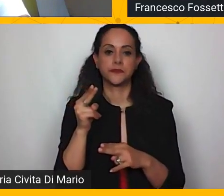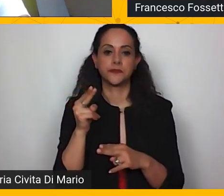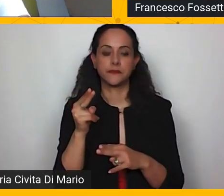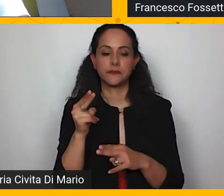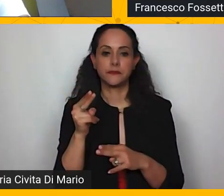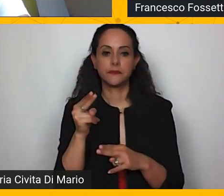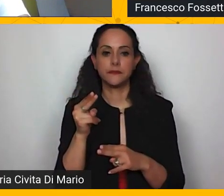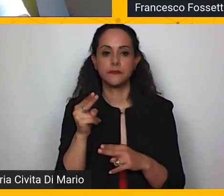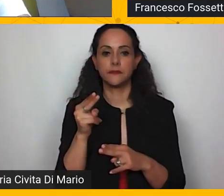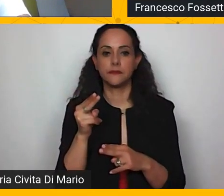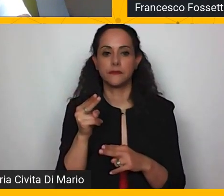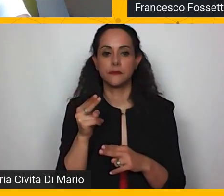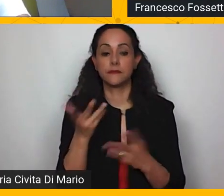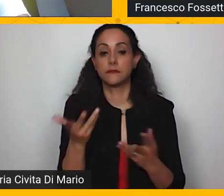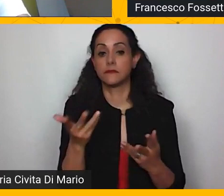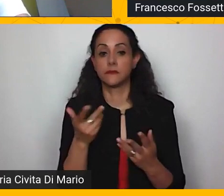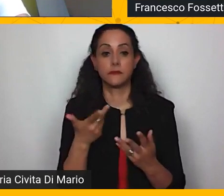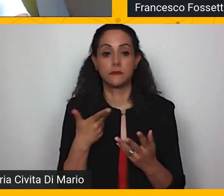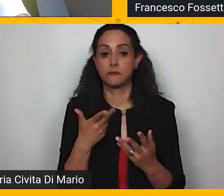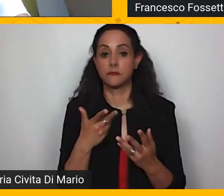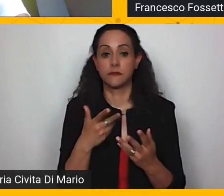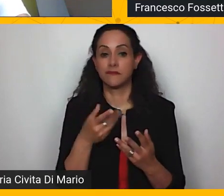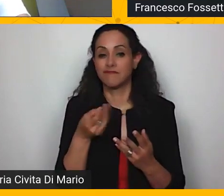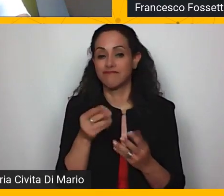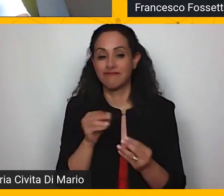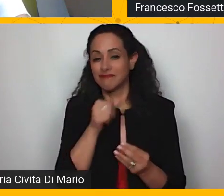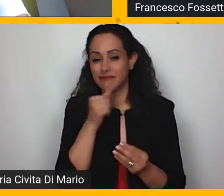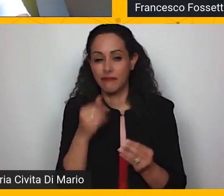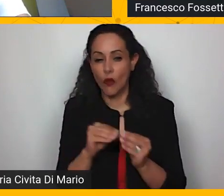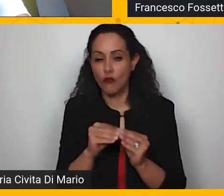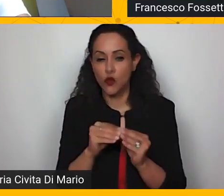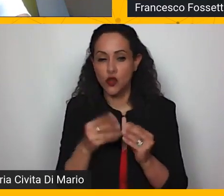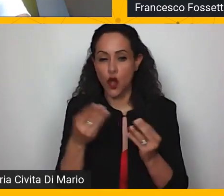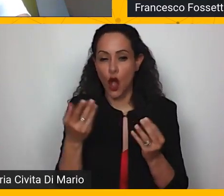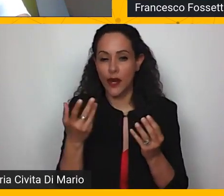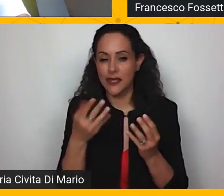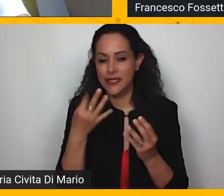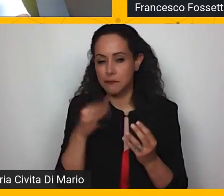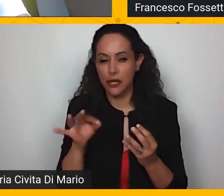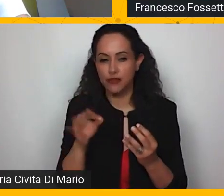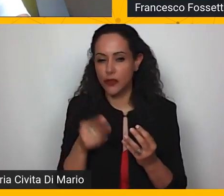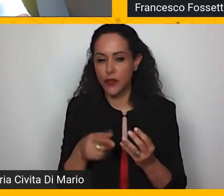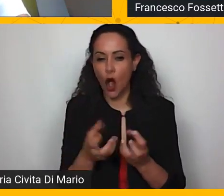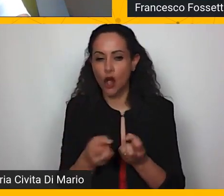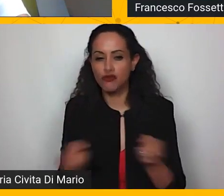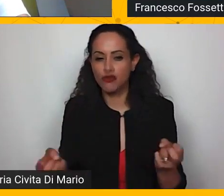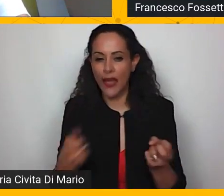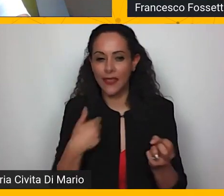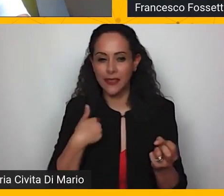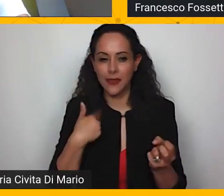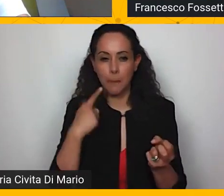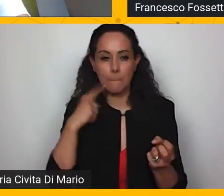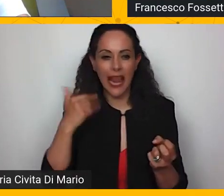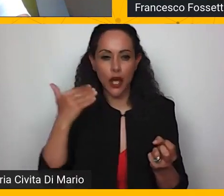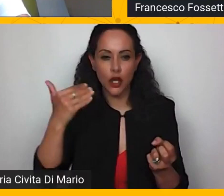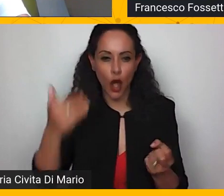anche quando non c'è una funzione specifica di questi oggetti, quando questi oggetti